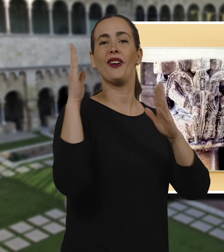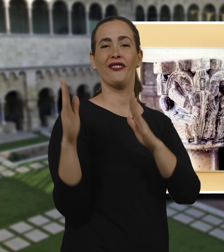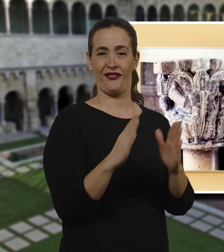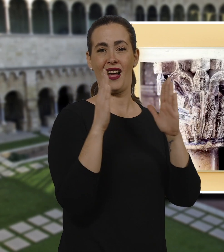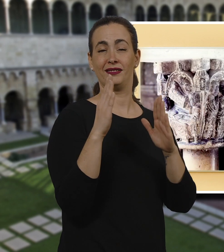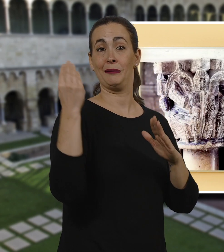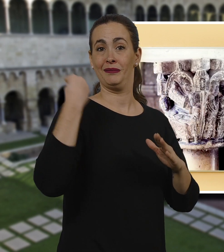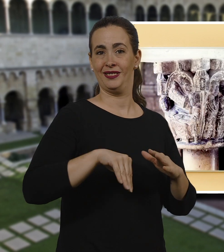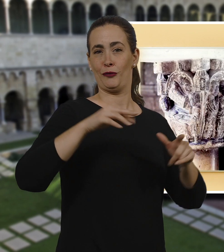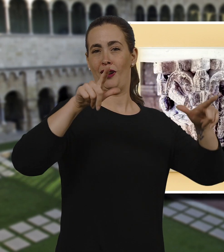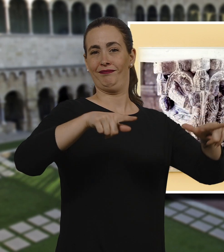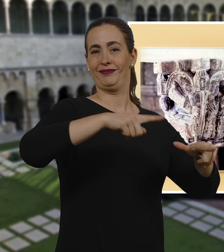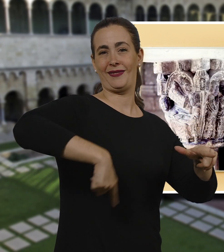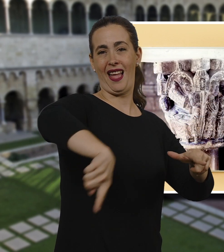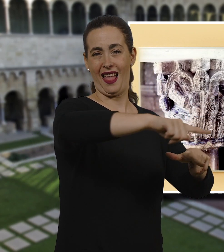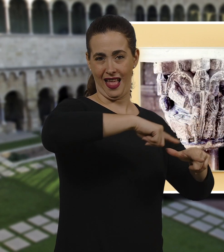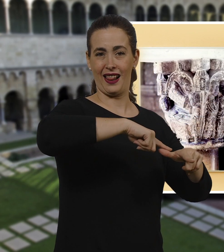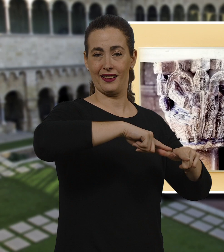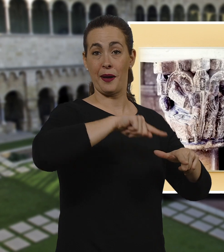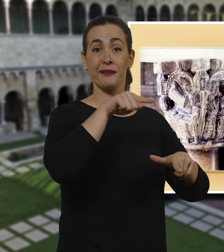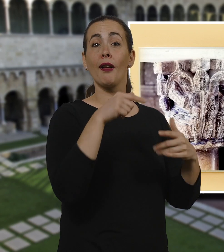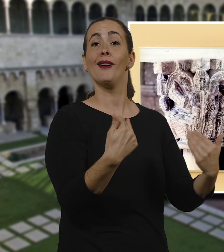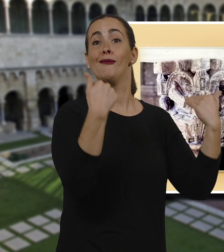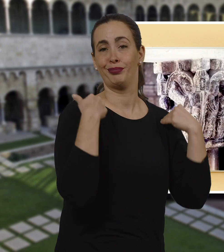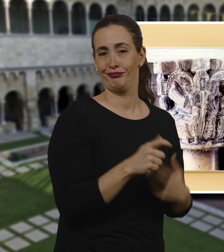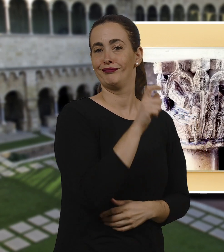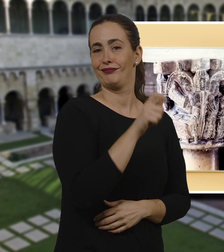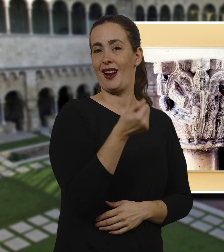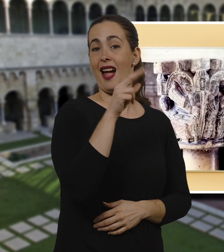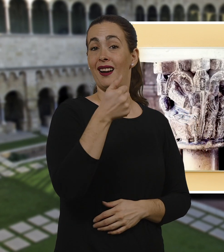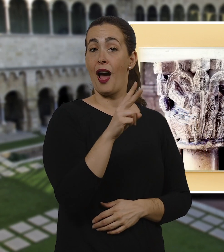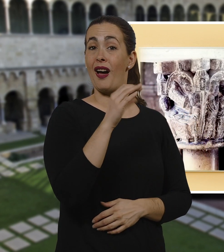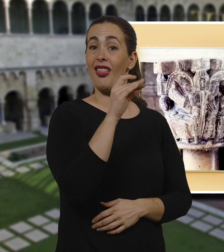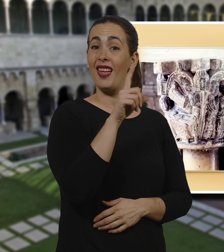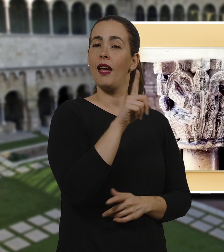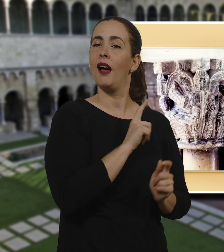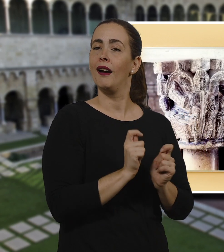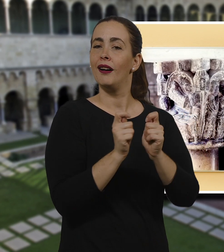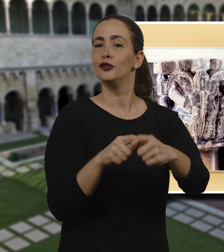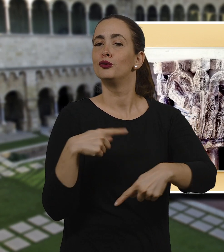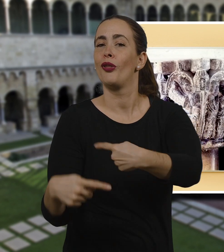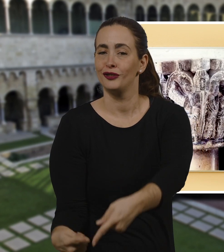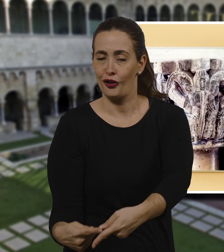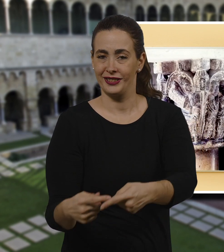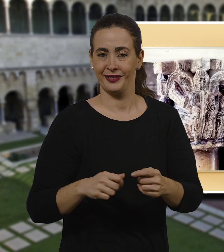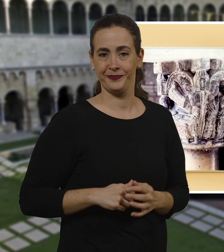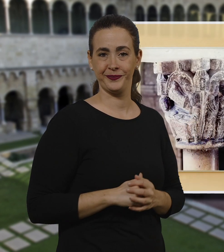Les obres de la segona fase, la galeria meridional, són realitzades pels successors d’Arnau Cadell.